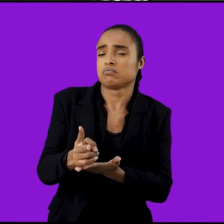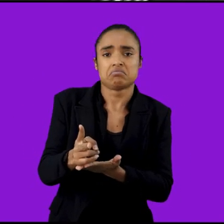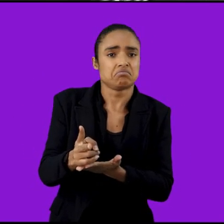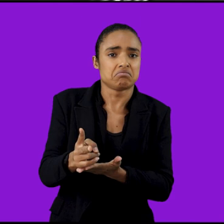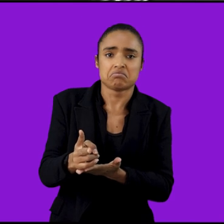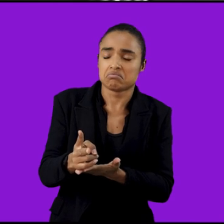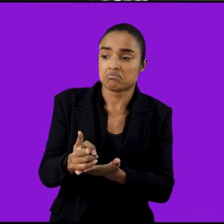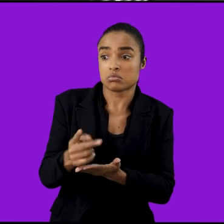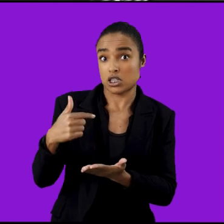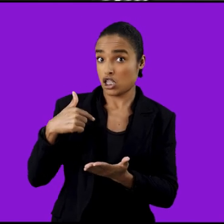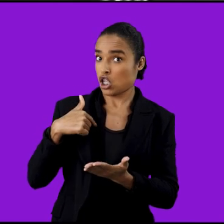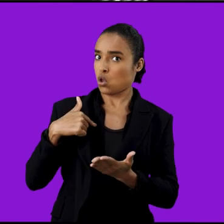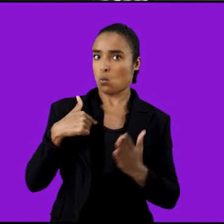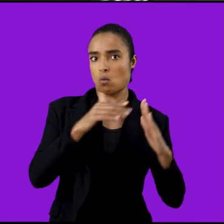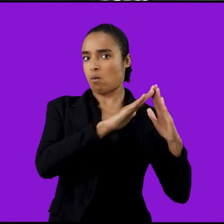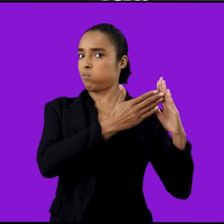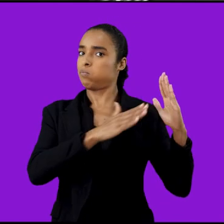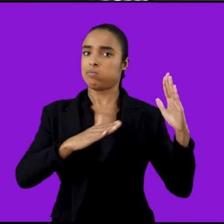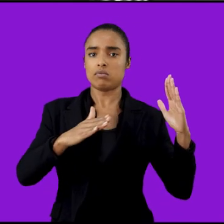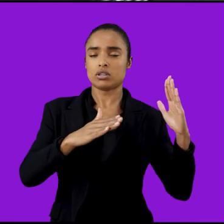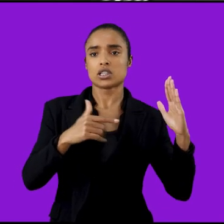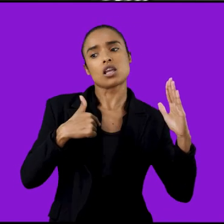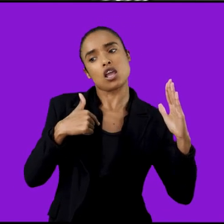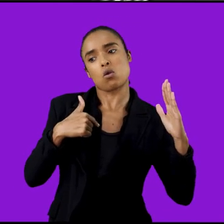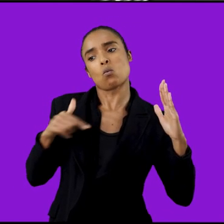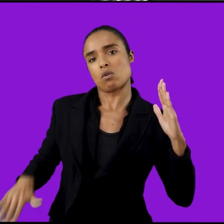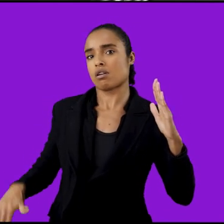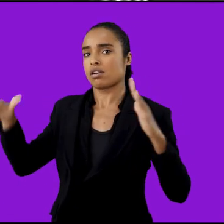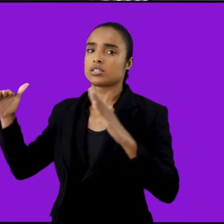região periférica, eu cresci num bairro de classe média, né? Que foi ali na região